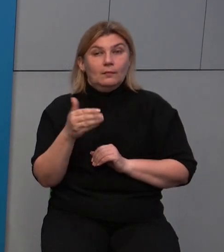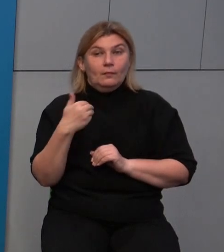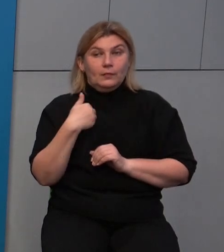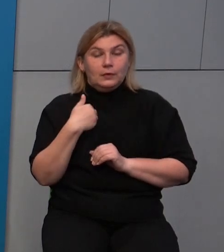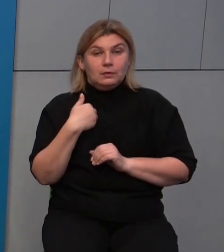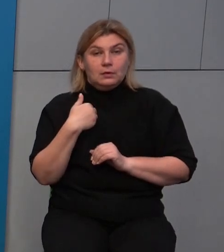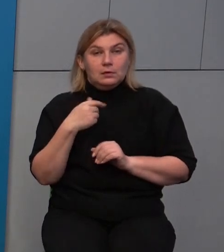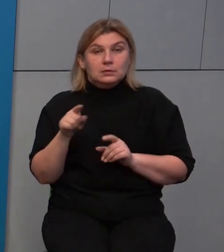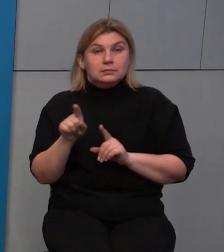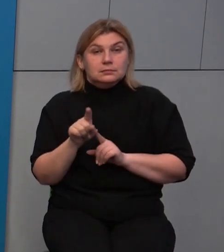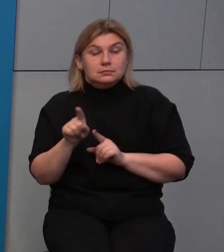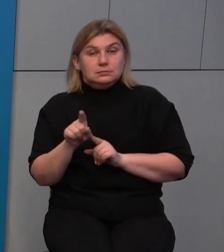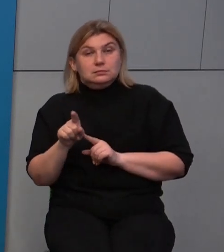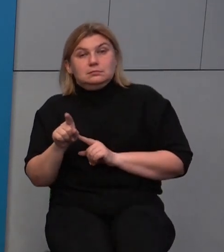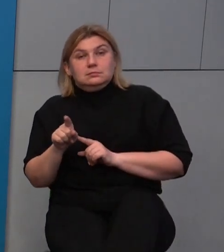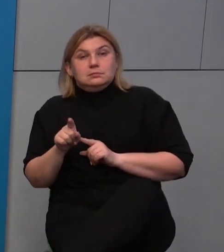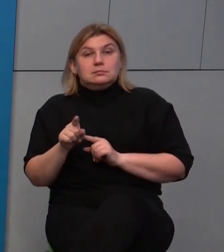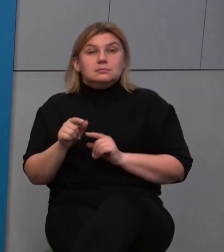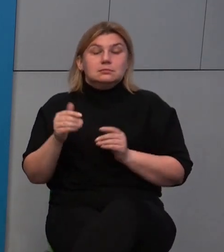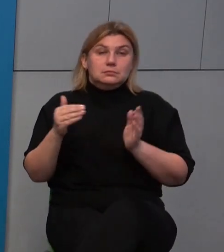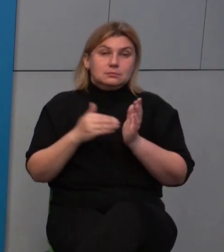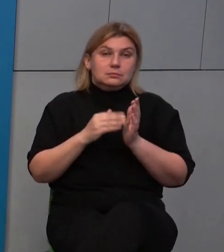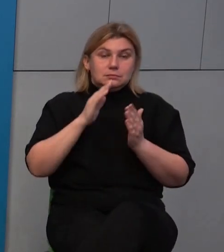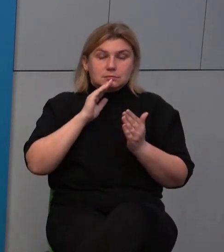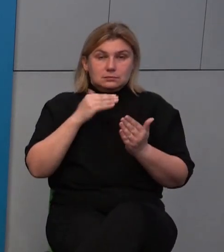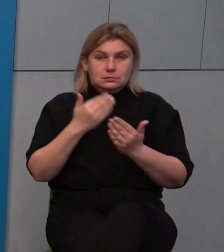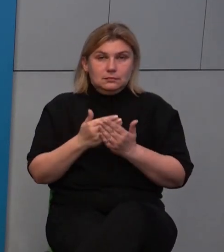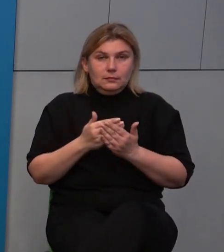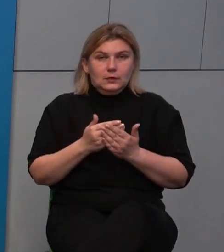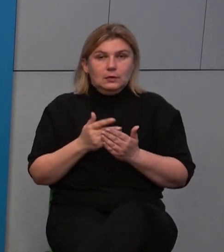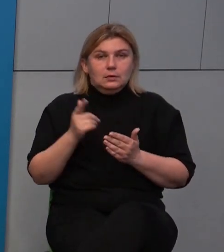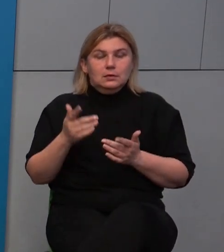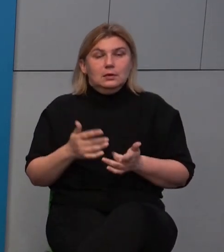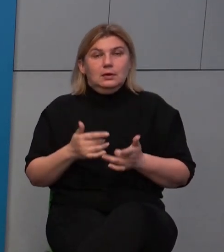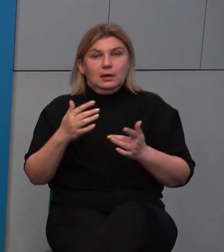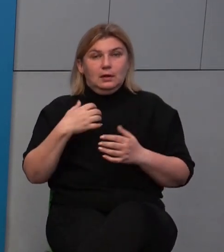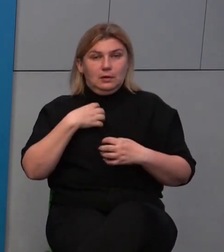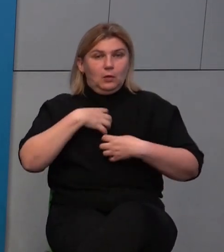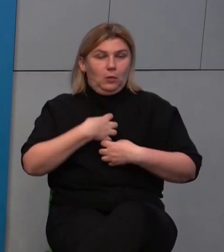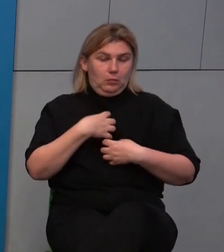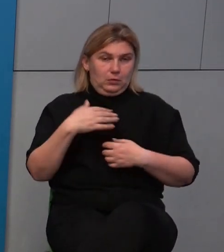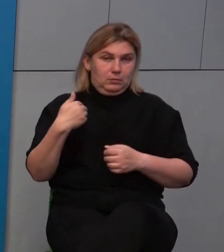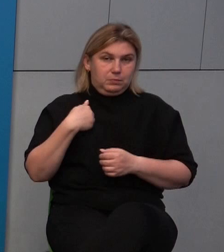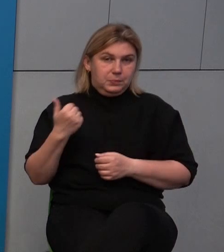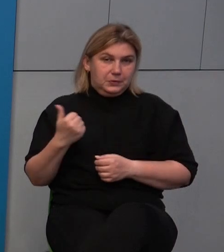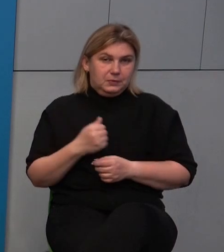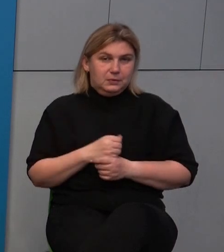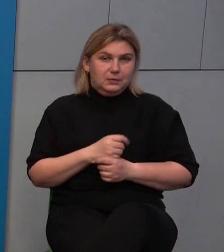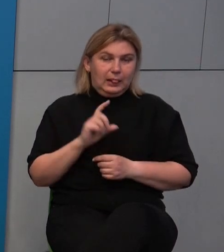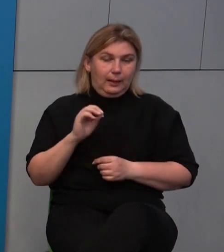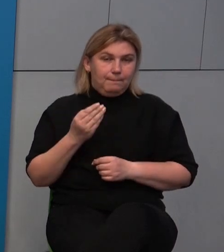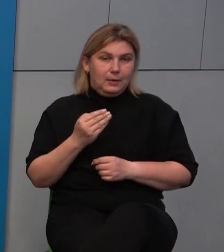A jednocześnie trzeba przyznać, że niejednokrotnie robił to z niebywałym poczuciem humoru. W sensie te wszystkie anegdoty właśnie,